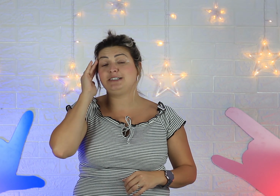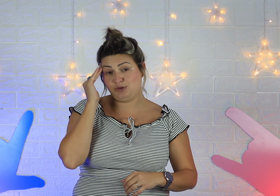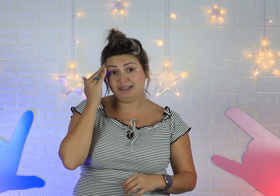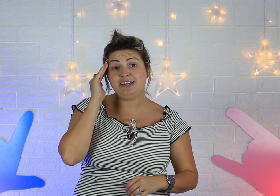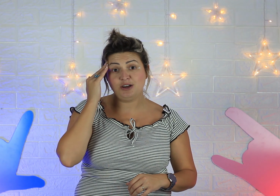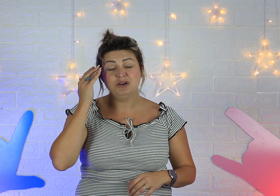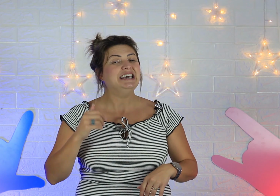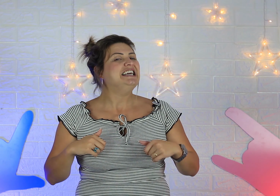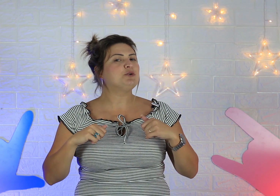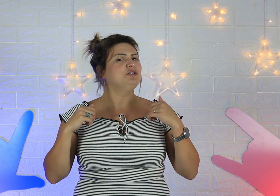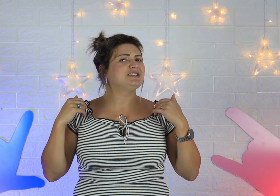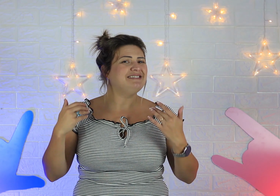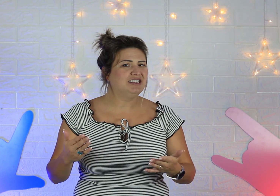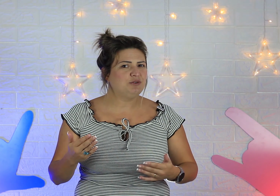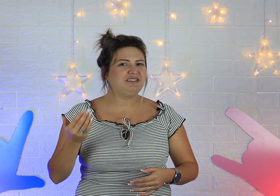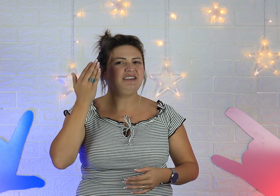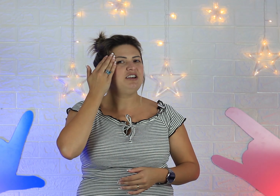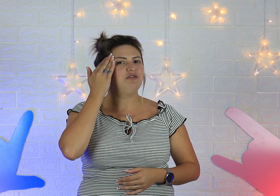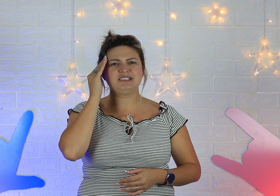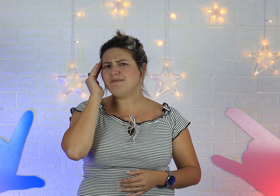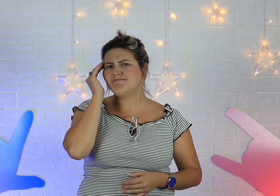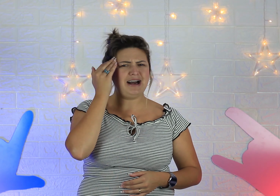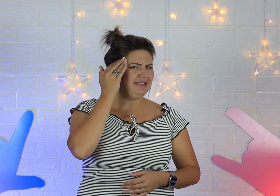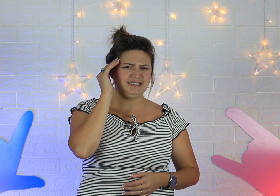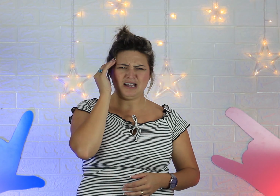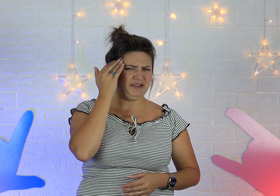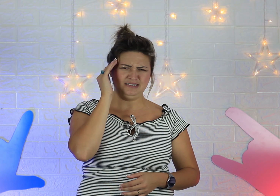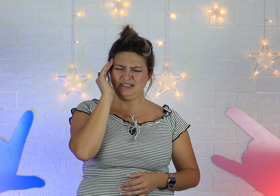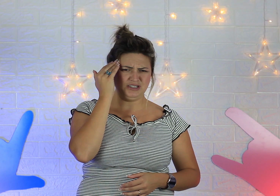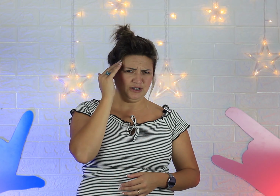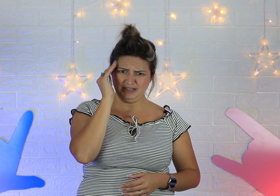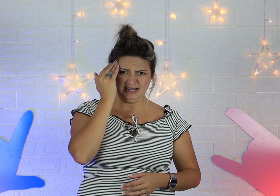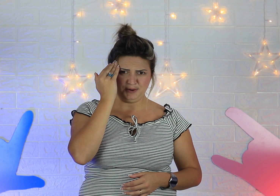a cabeça dizendo que entendeu E quando você não entendeu você balança a cabeça dizendo que não